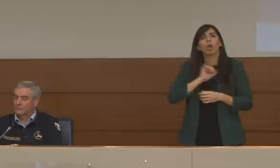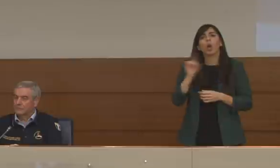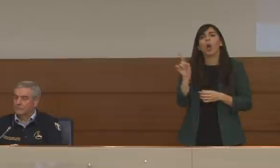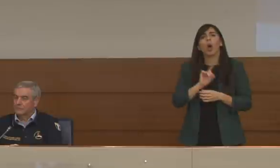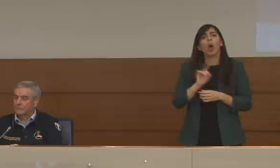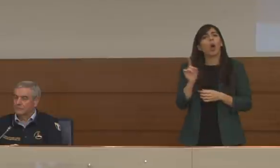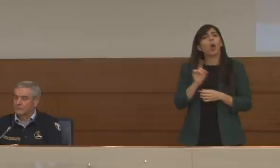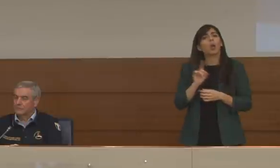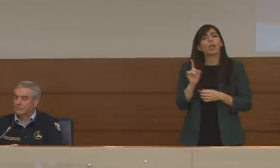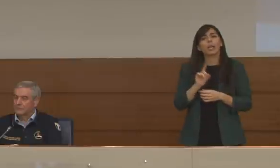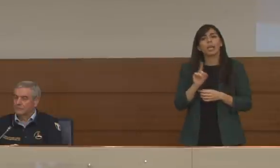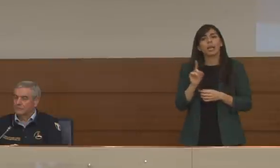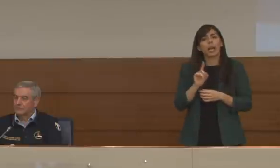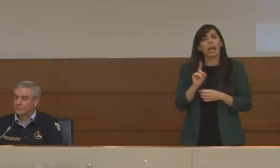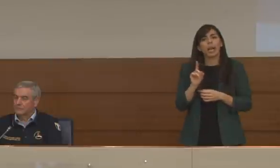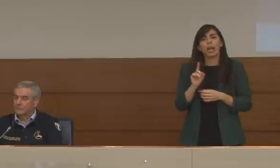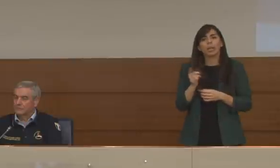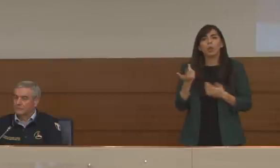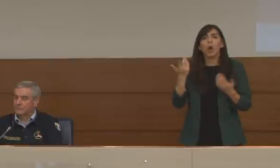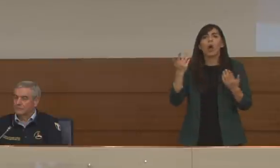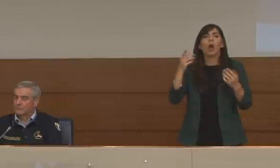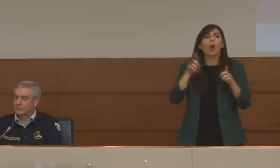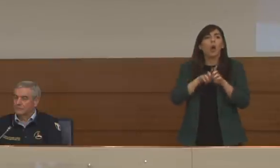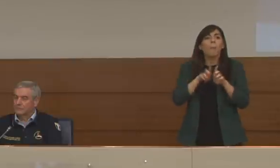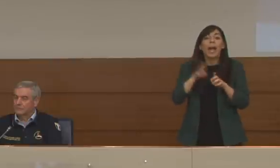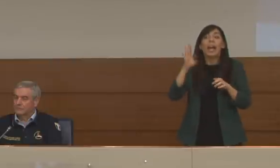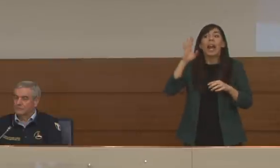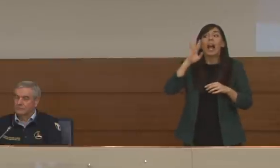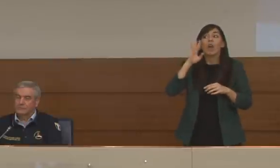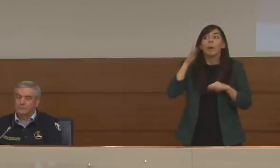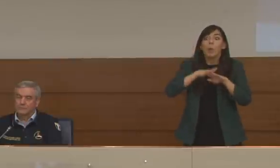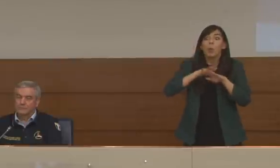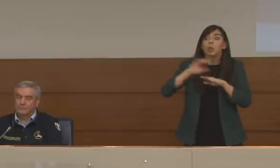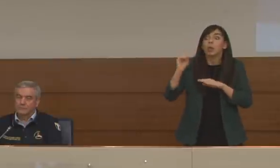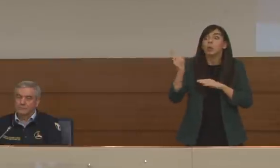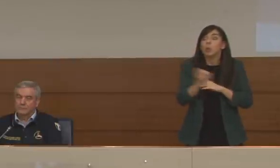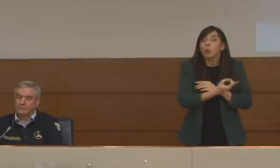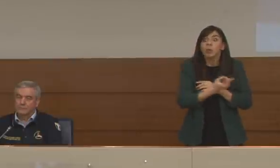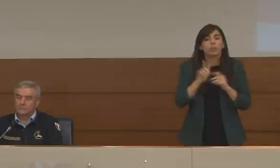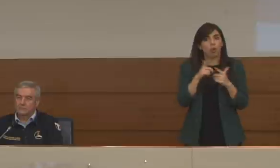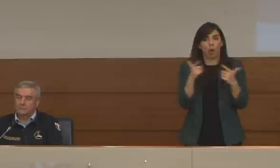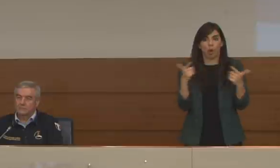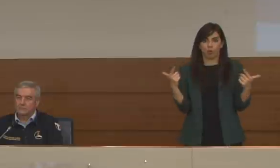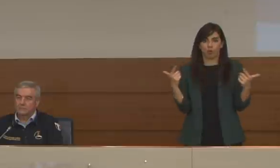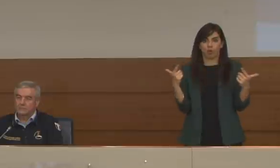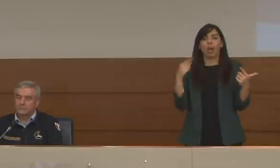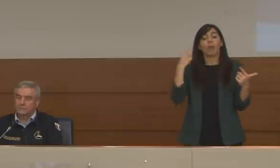raccomandazione ad un uso universale sia relativa al fatto di incappare in